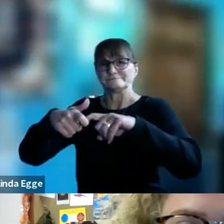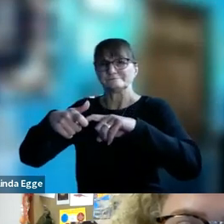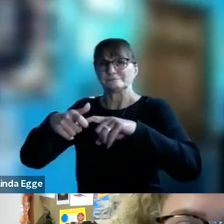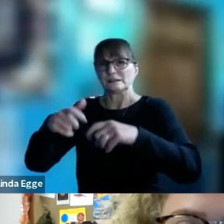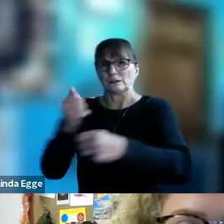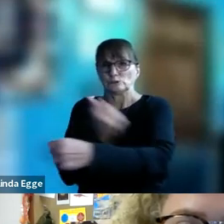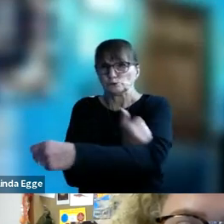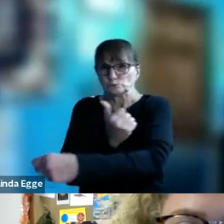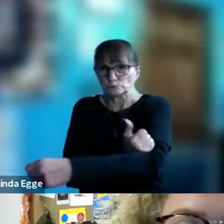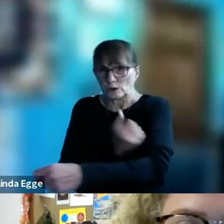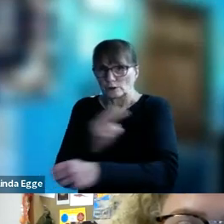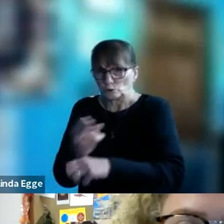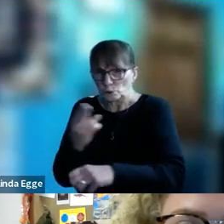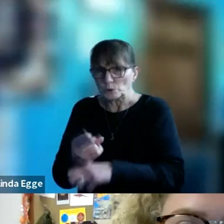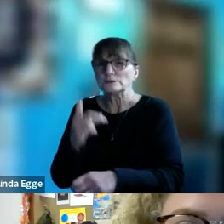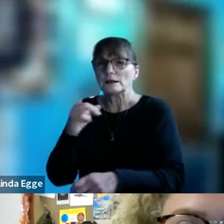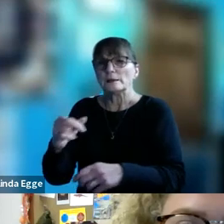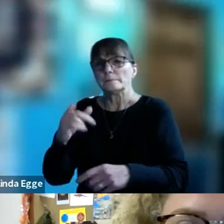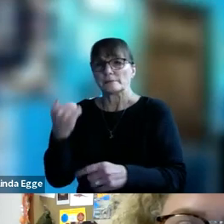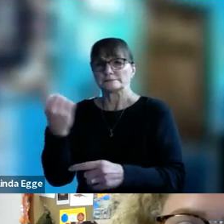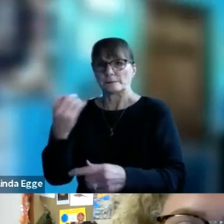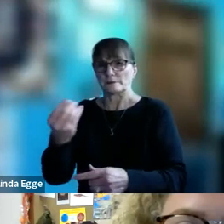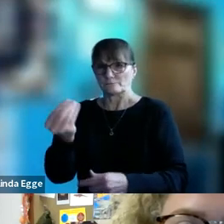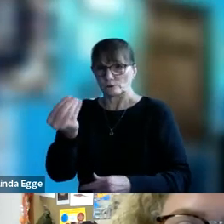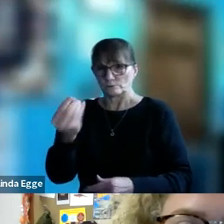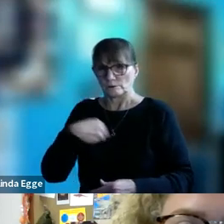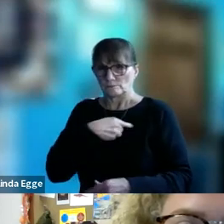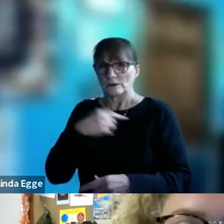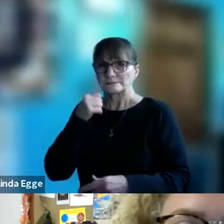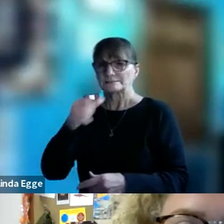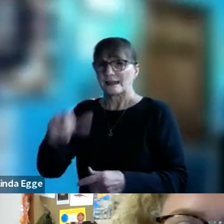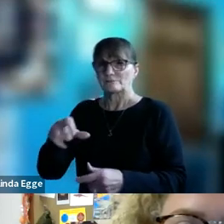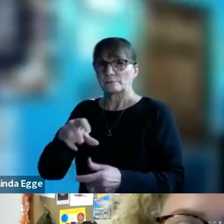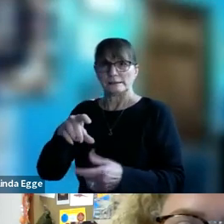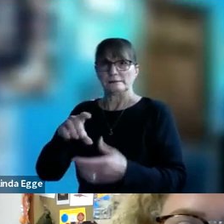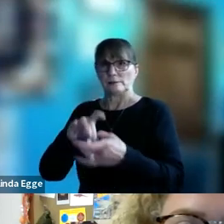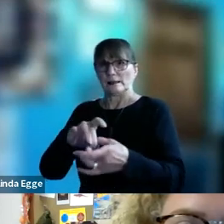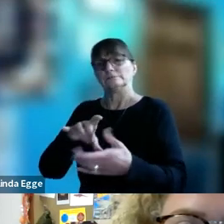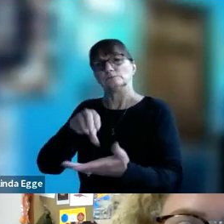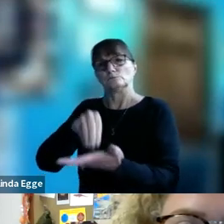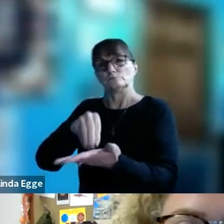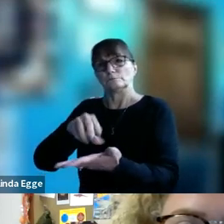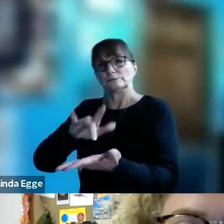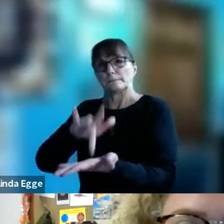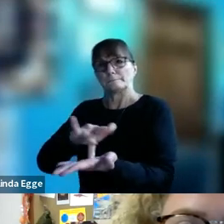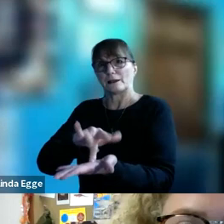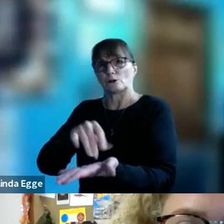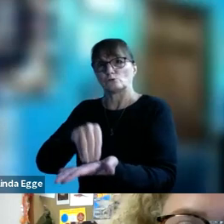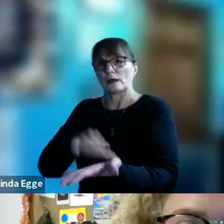Eso sería algo para nosotros. No tiene por qué estar en el historial médico. Incluso podría ser un miembro de la familia tal vez